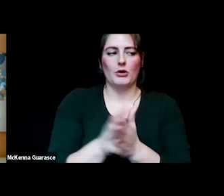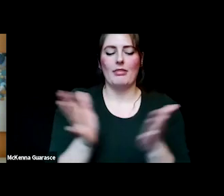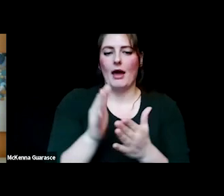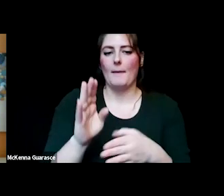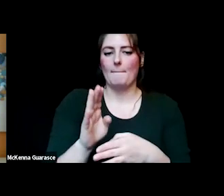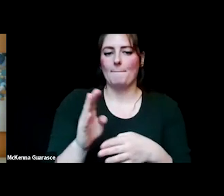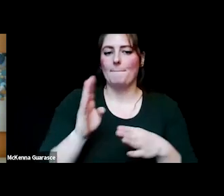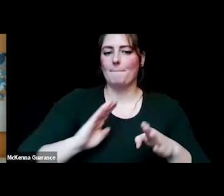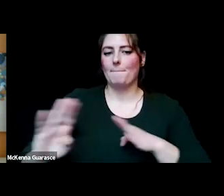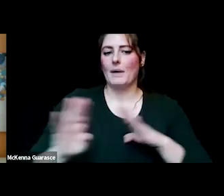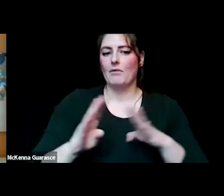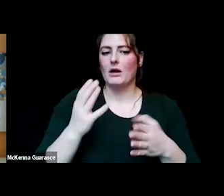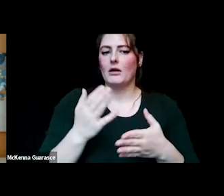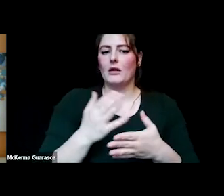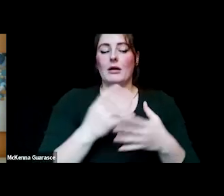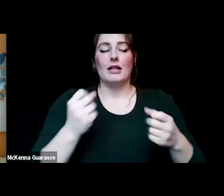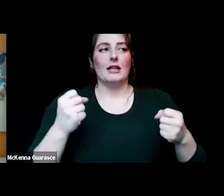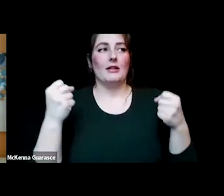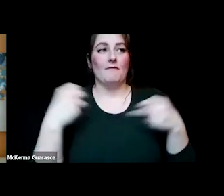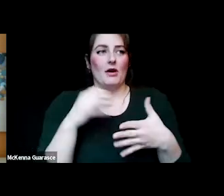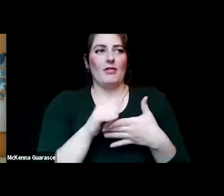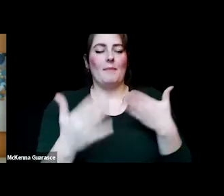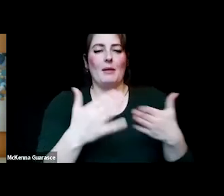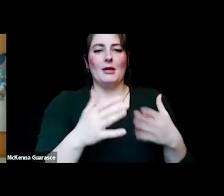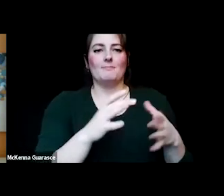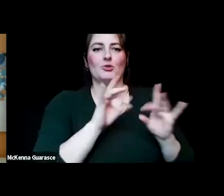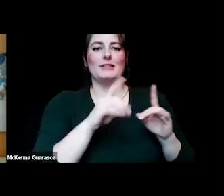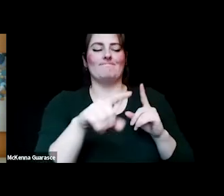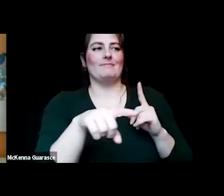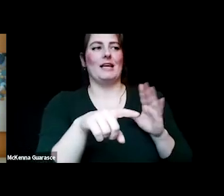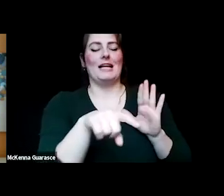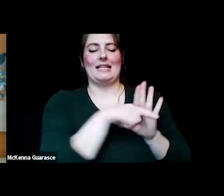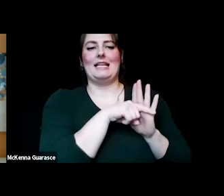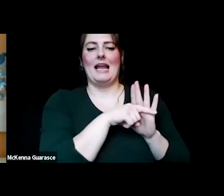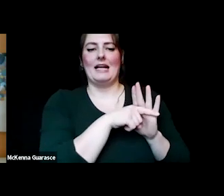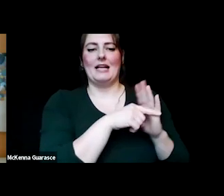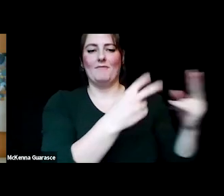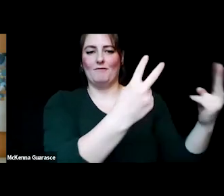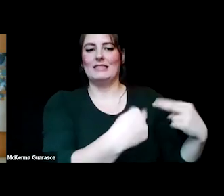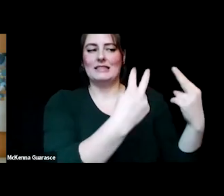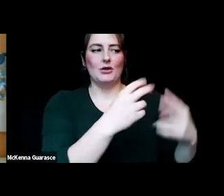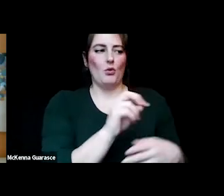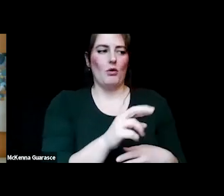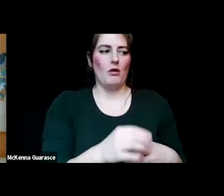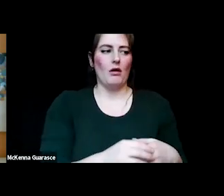el miedo a que atraiga atención negativa o una reputación negativa para esa comunidad.